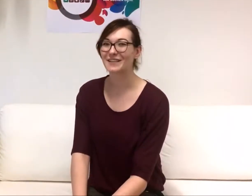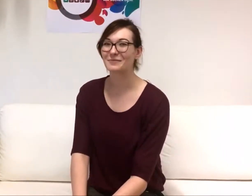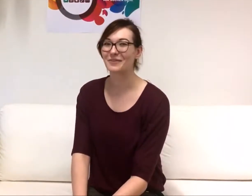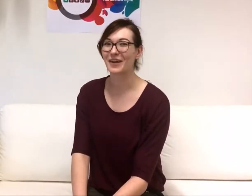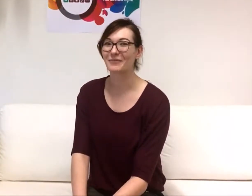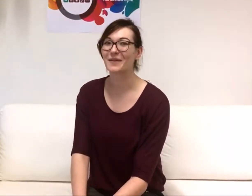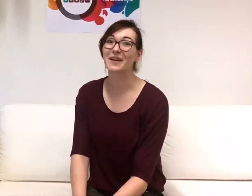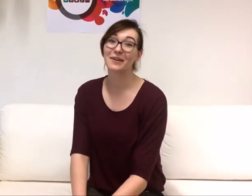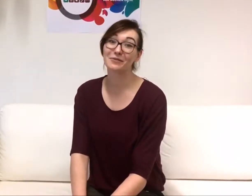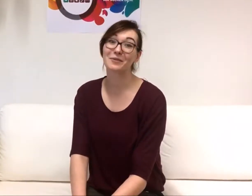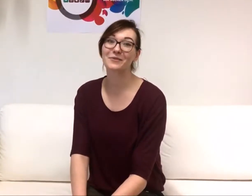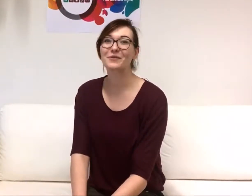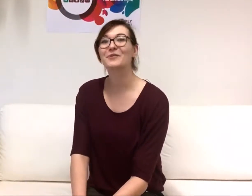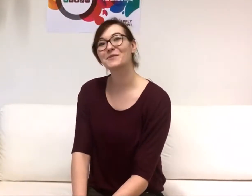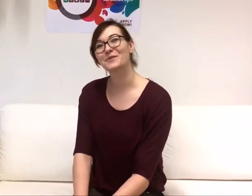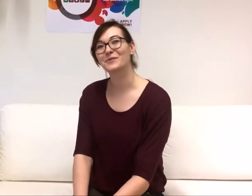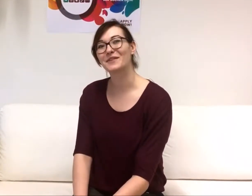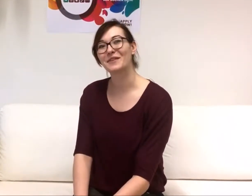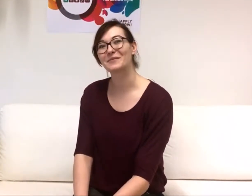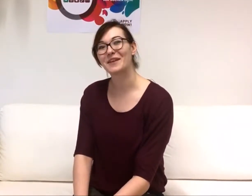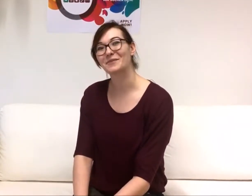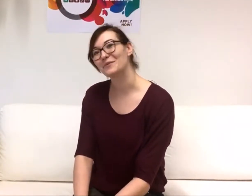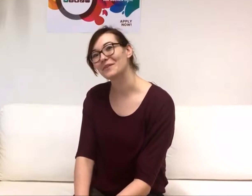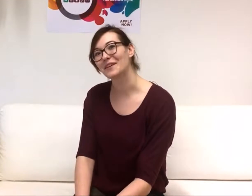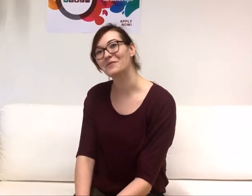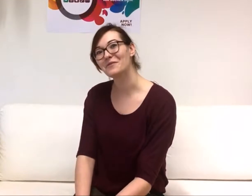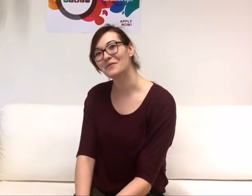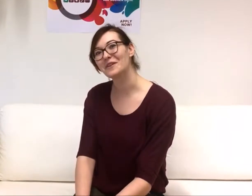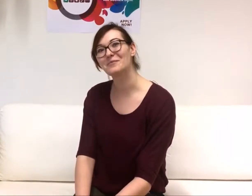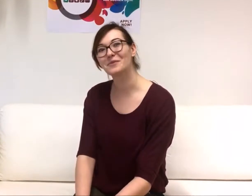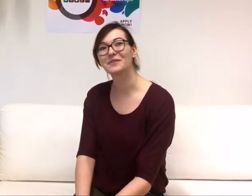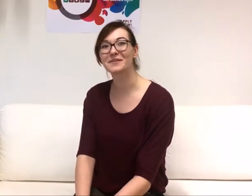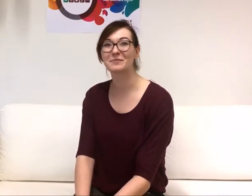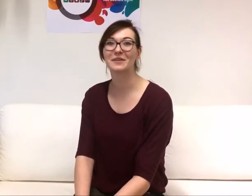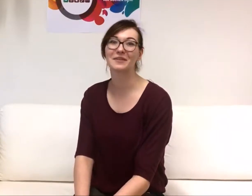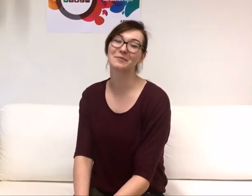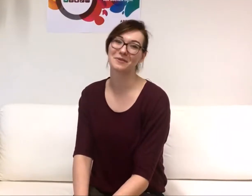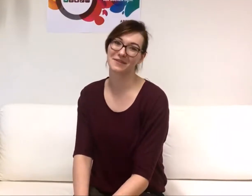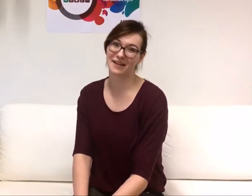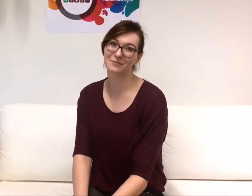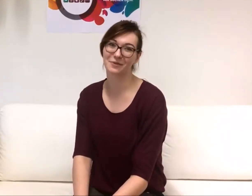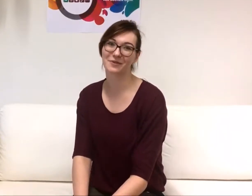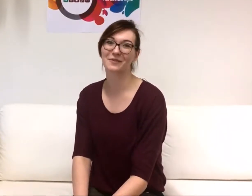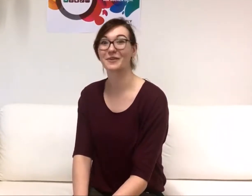Informationen findest du auf unserer Webseite unter www.disability-talent.com